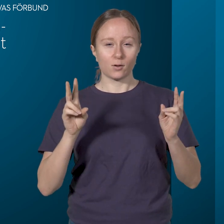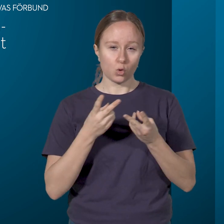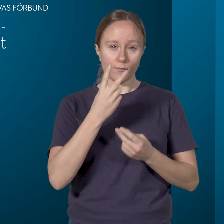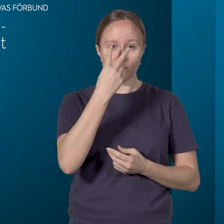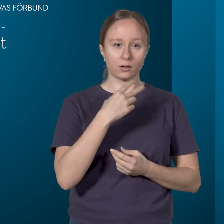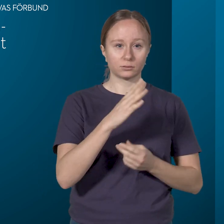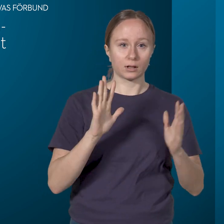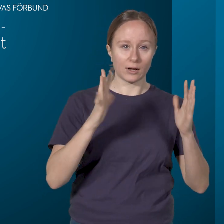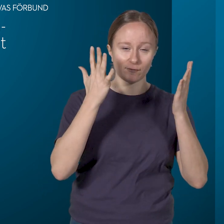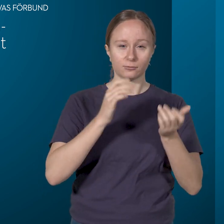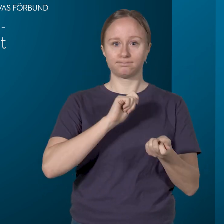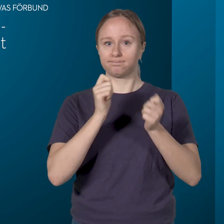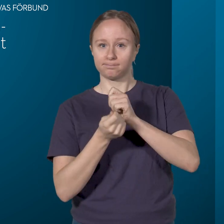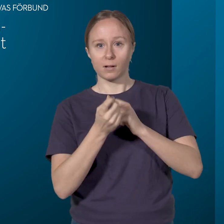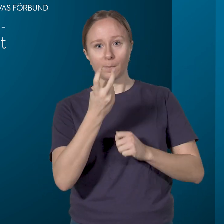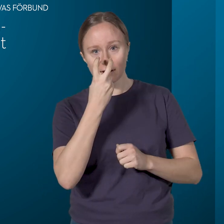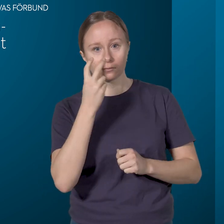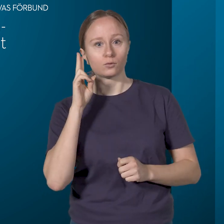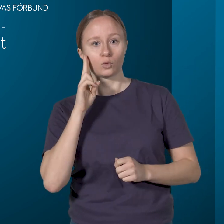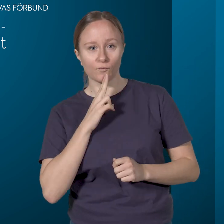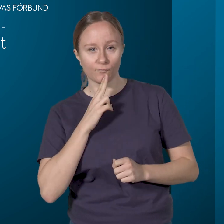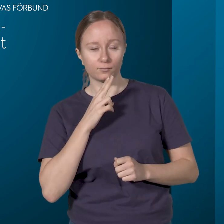Trots att Frans liv förvandlades till blind och döv, -